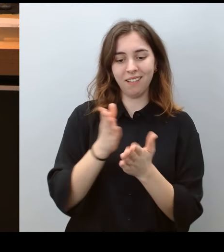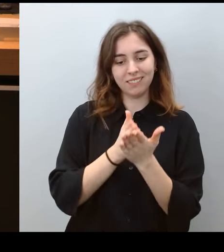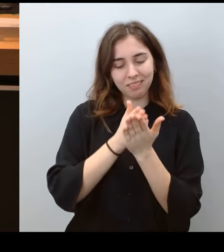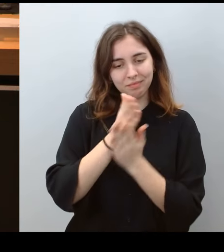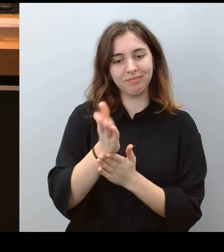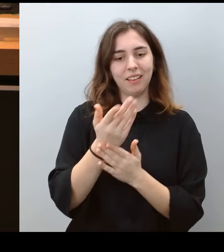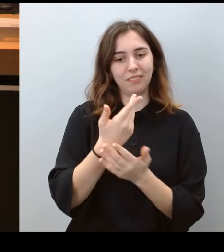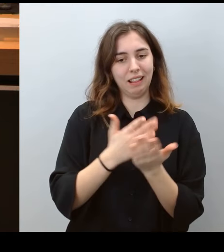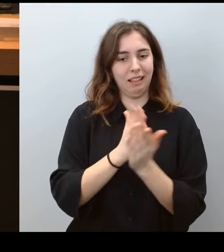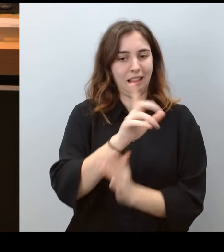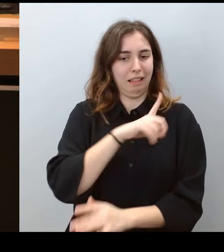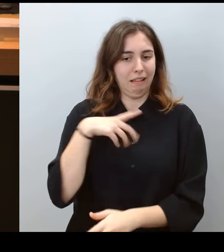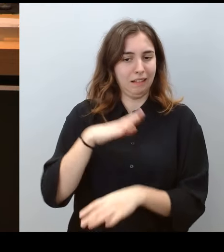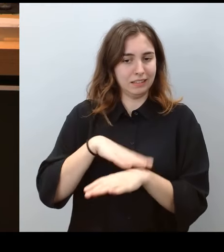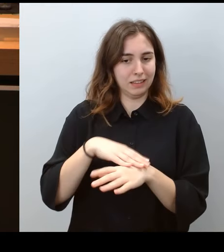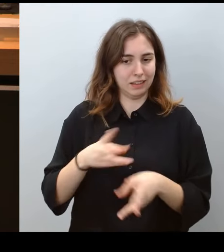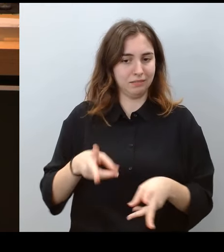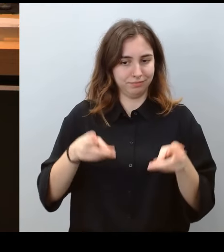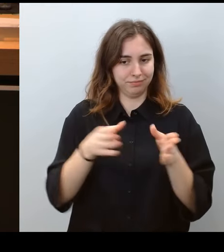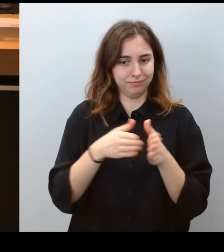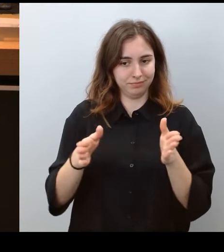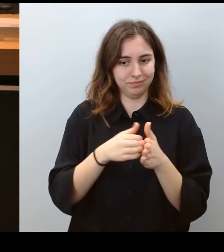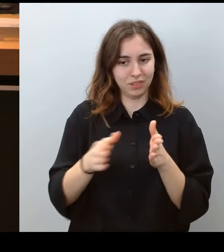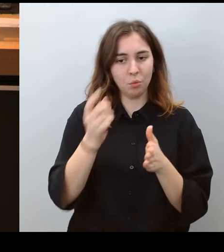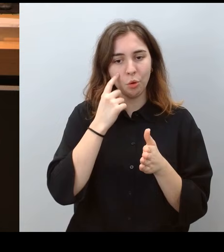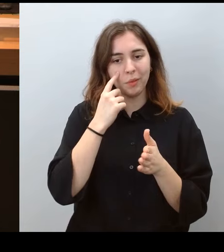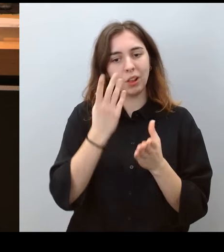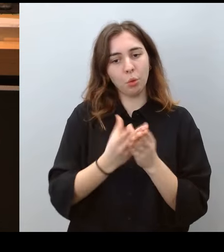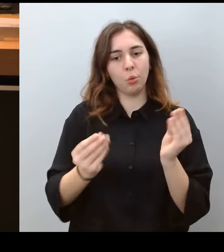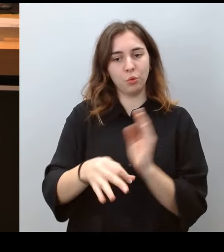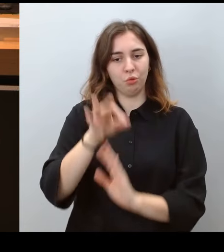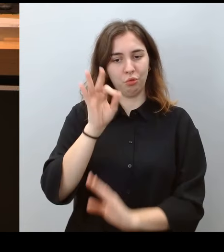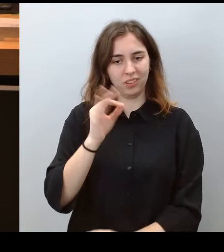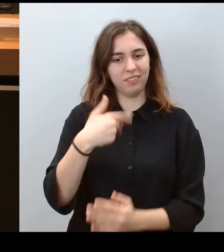für den Berlinpass zu finden. Für uns als CDU ist klar: Die alte